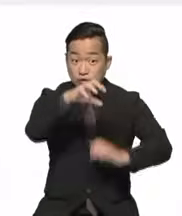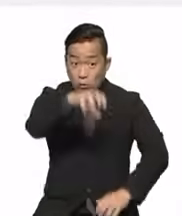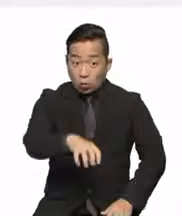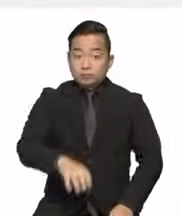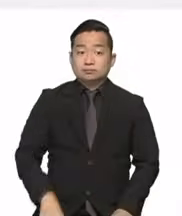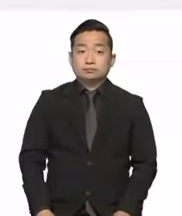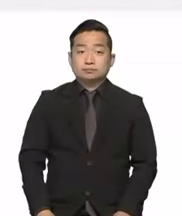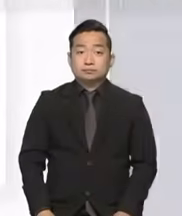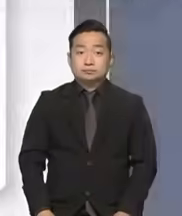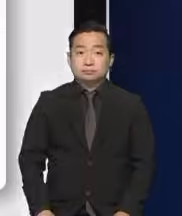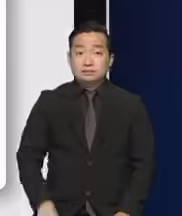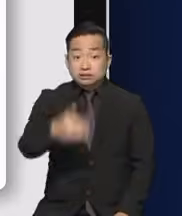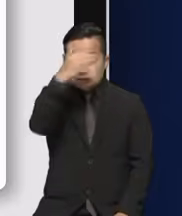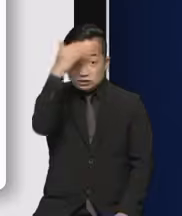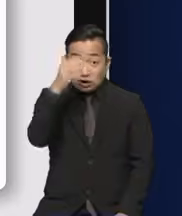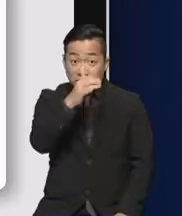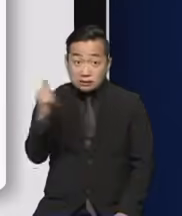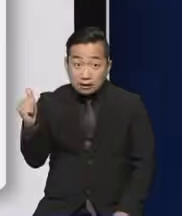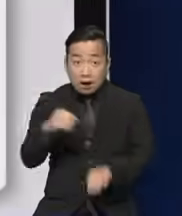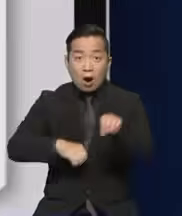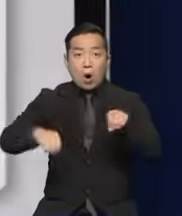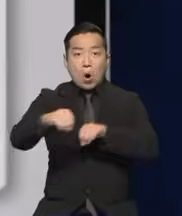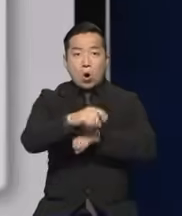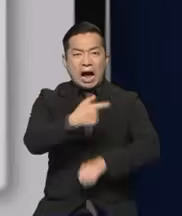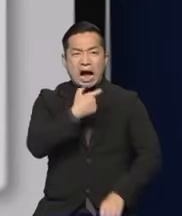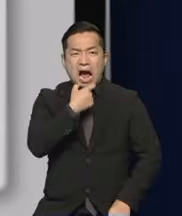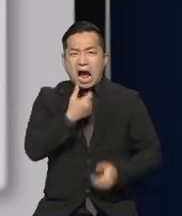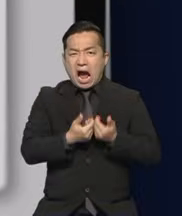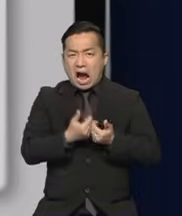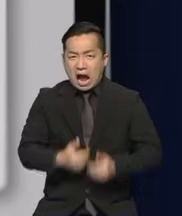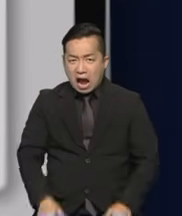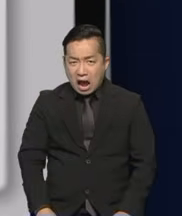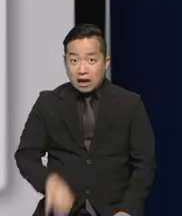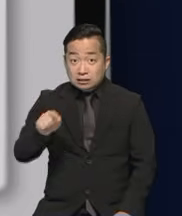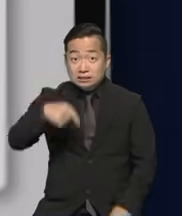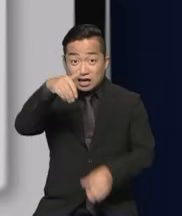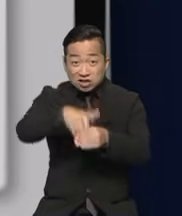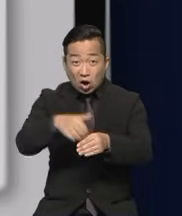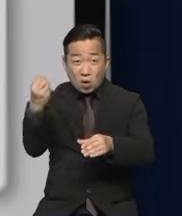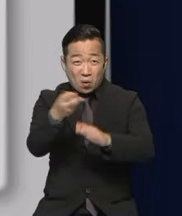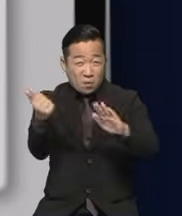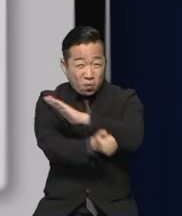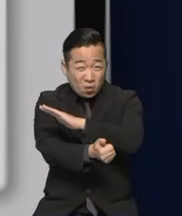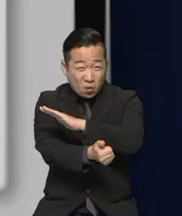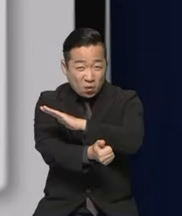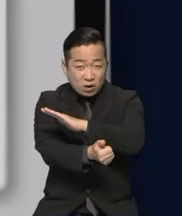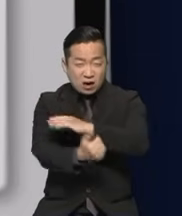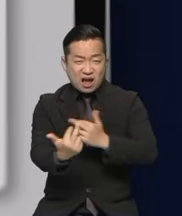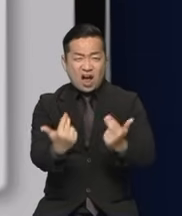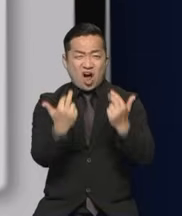청년들이 오히려 떠날 문구다, 다음 선거 또 날릴 거냐 등 날선 비판이 쇄도했고